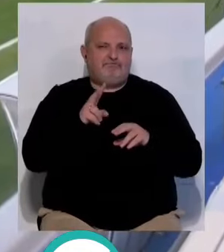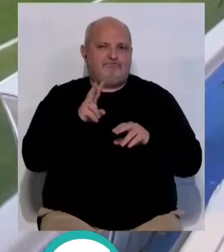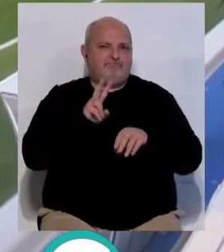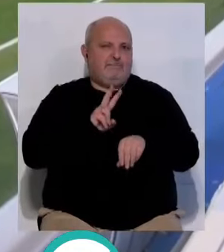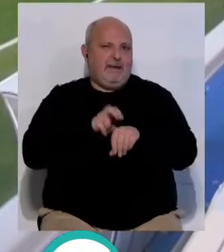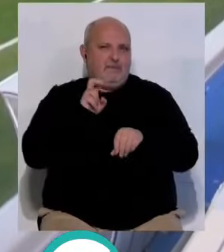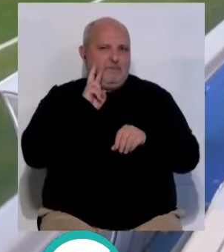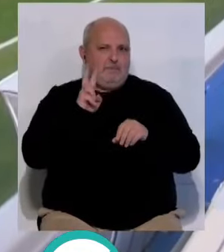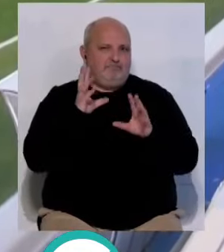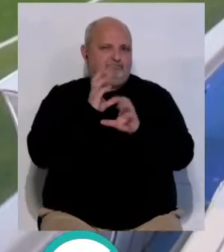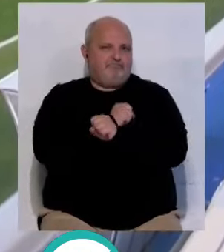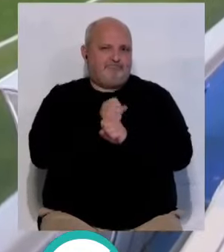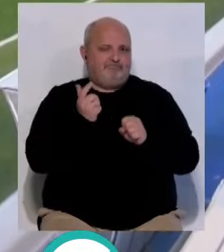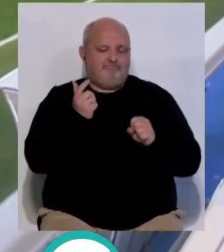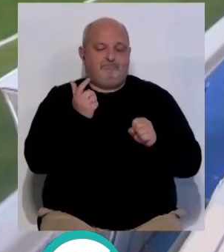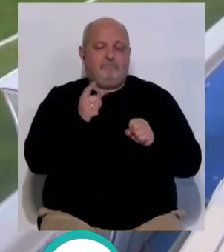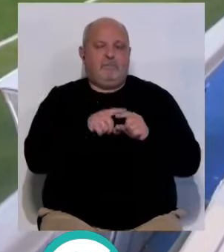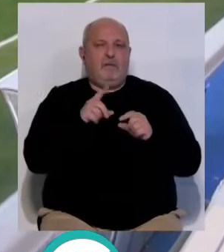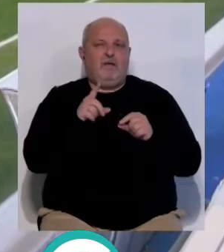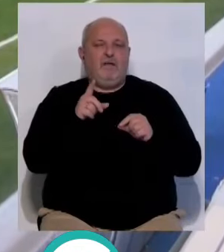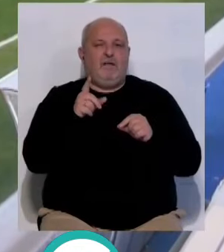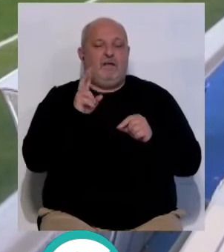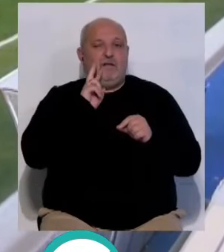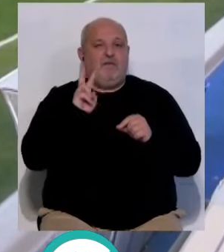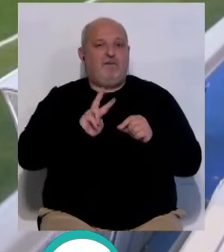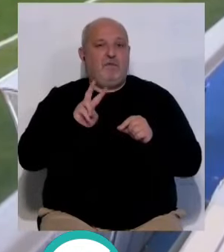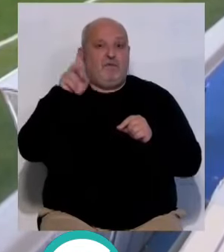de de machis porque Incluso el otro día en Granada porque decía lo de Venezuela en Venezuela juga por